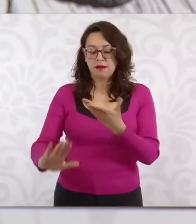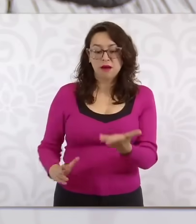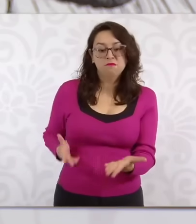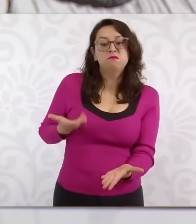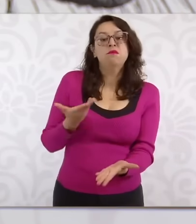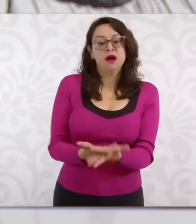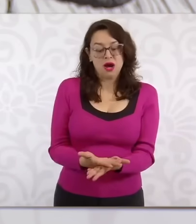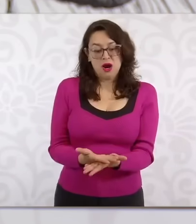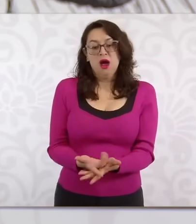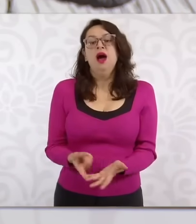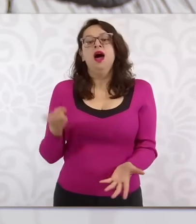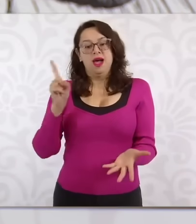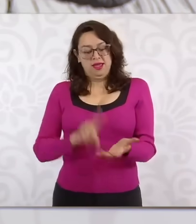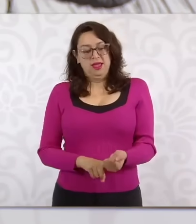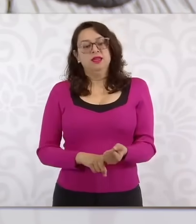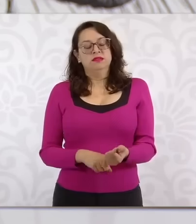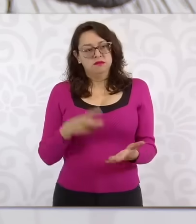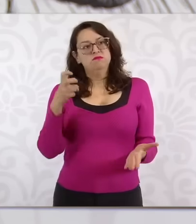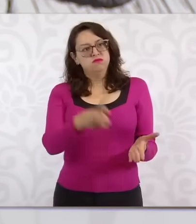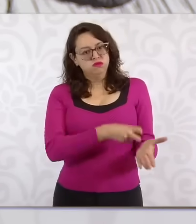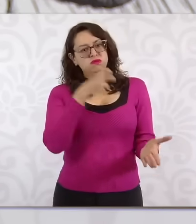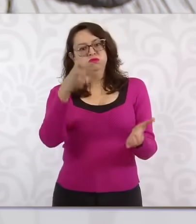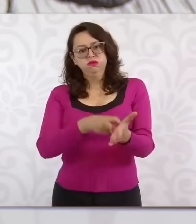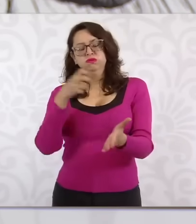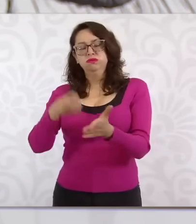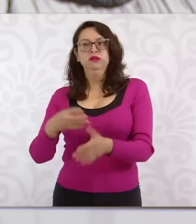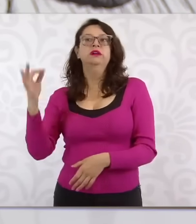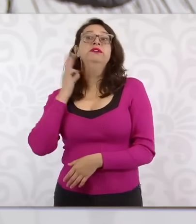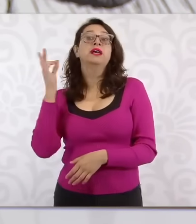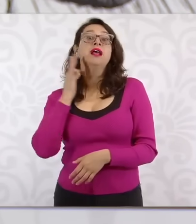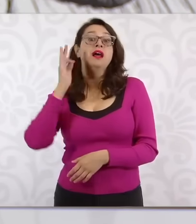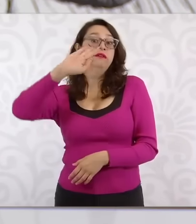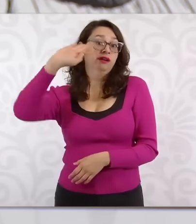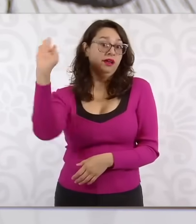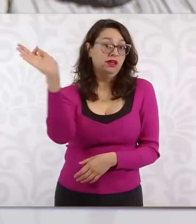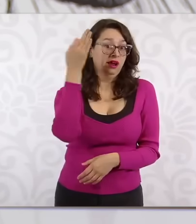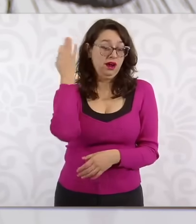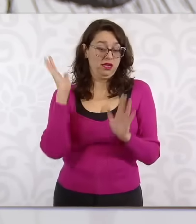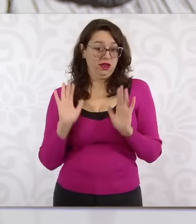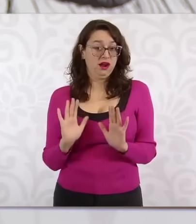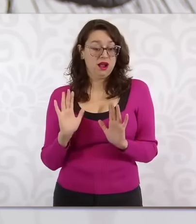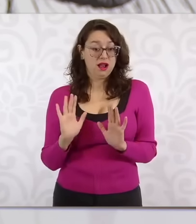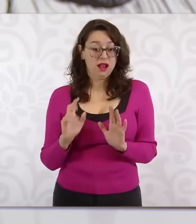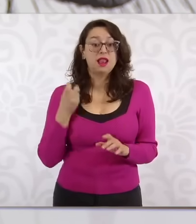incluye pues el fortalecimiento de la Fiscalía General de la República. Eso va a dar ejemplo